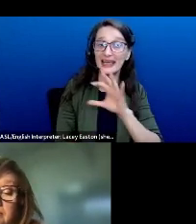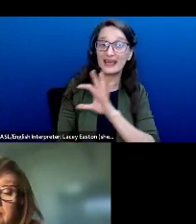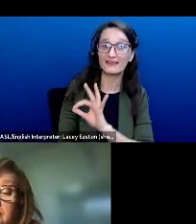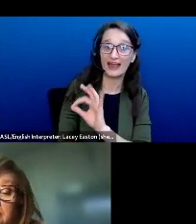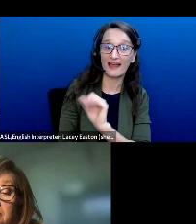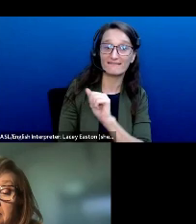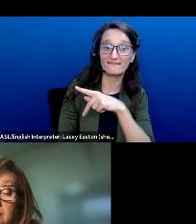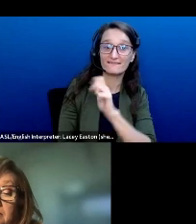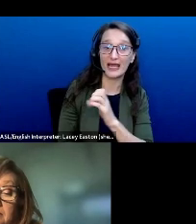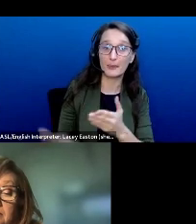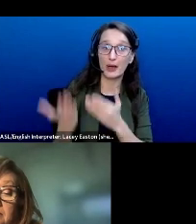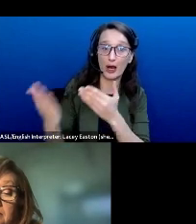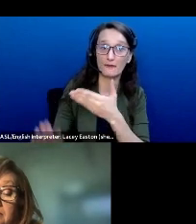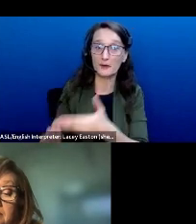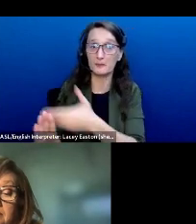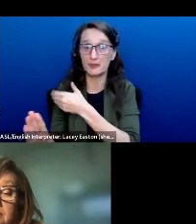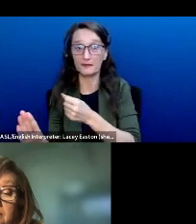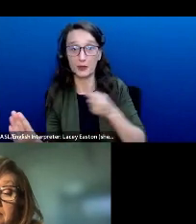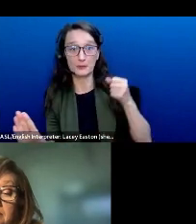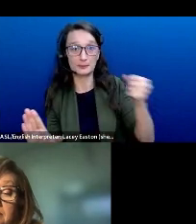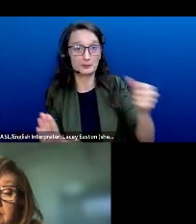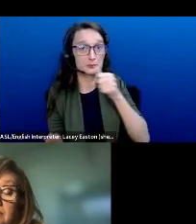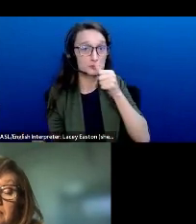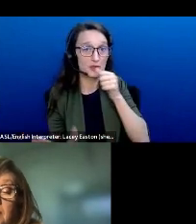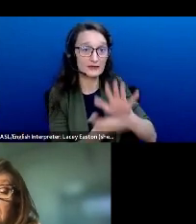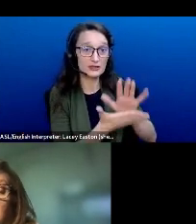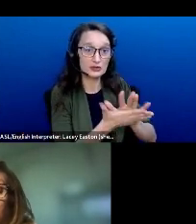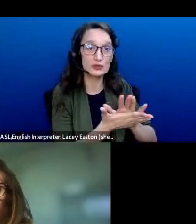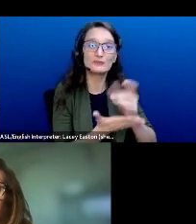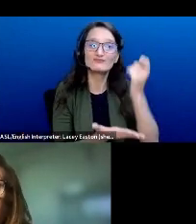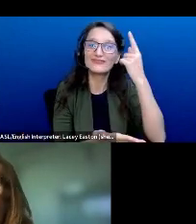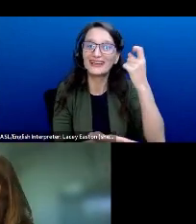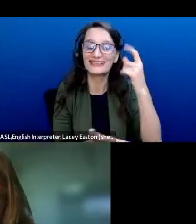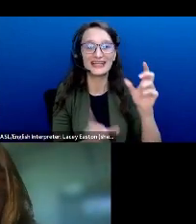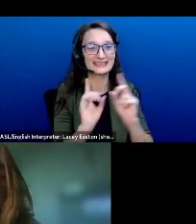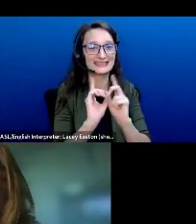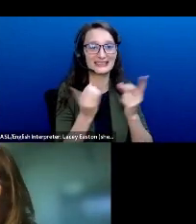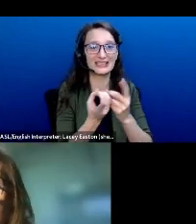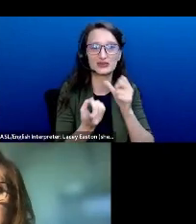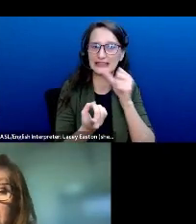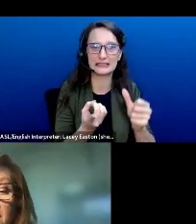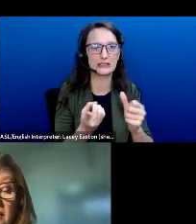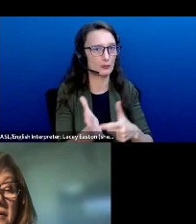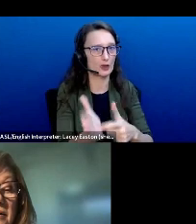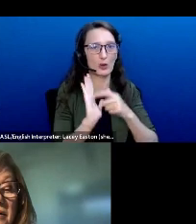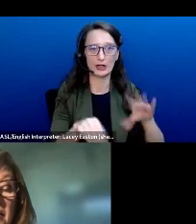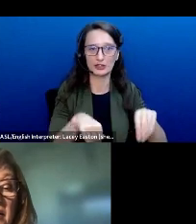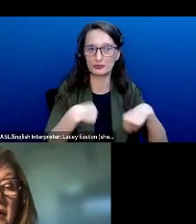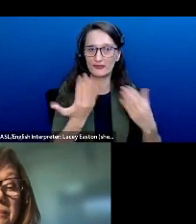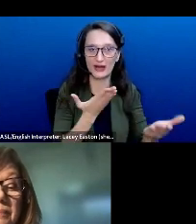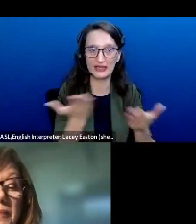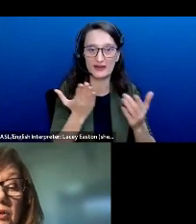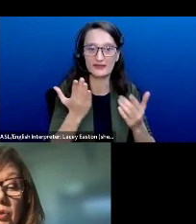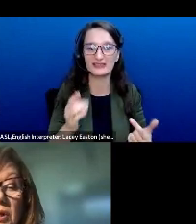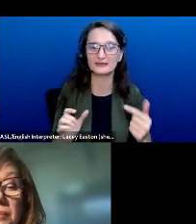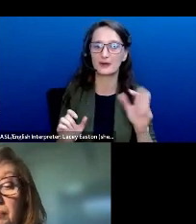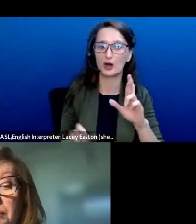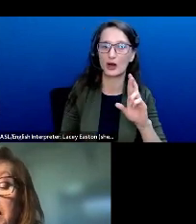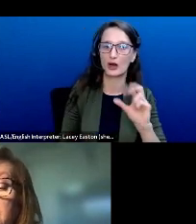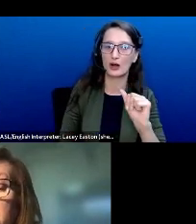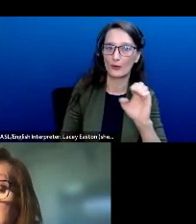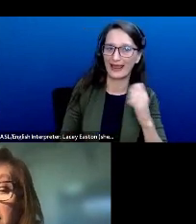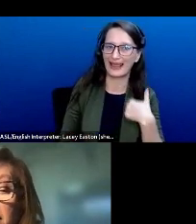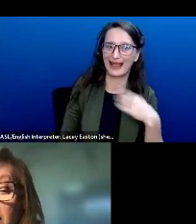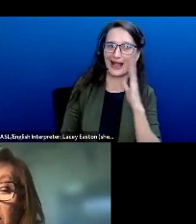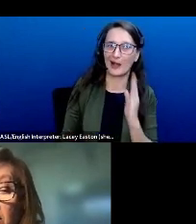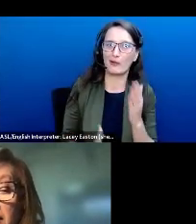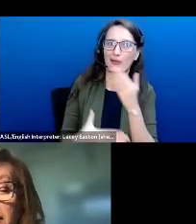distrito no está obligado a proporcionar servicios. Voy a intervenir aquí, um, Julie, porque creo que